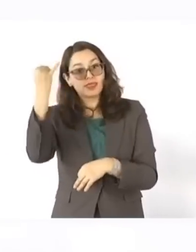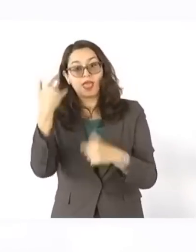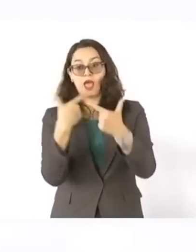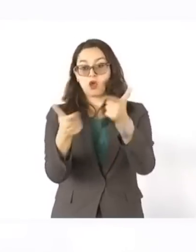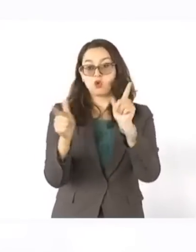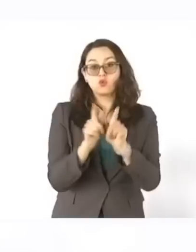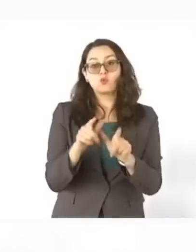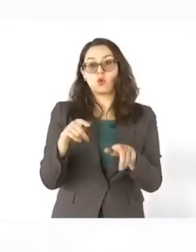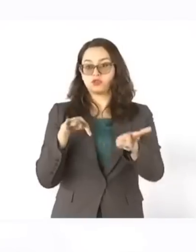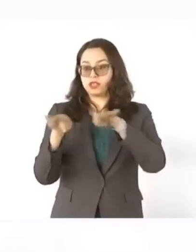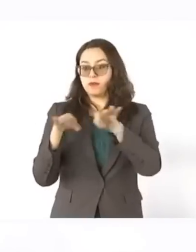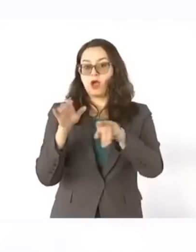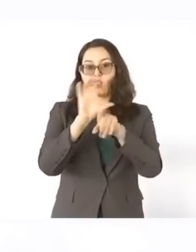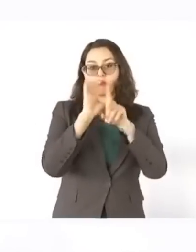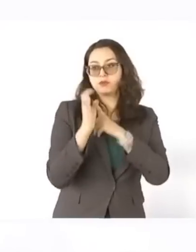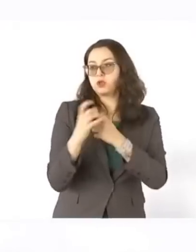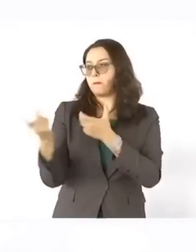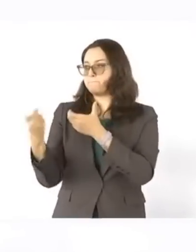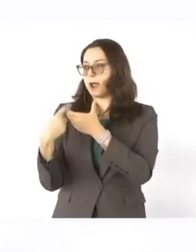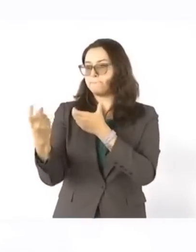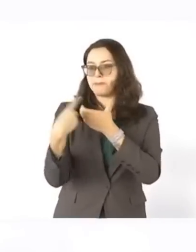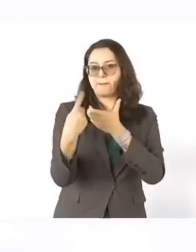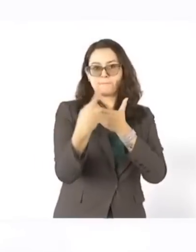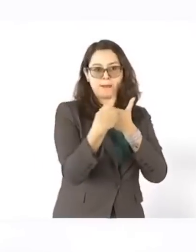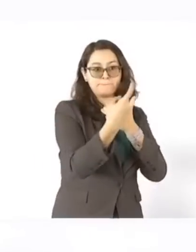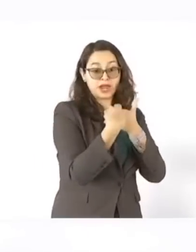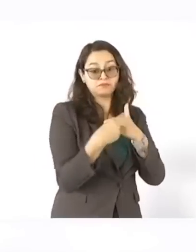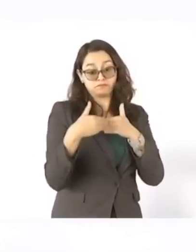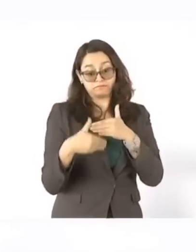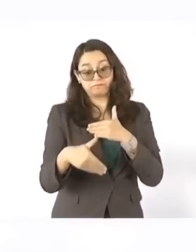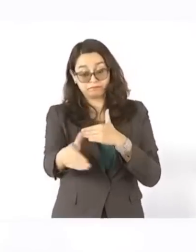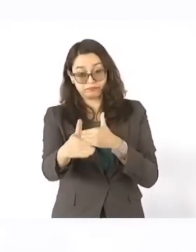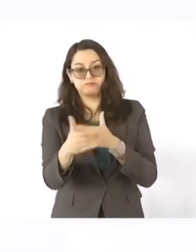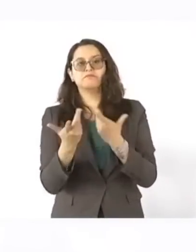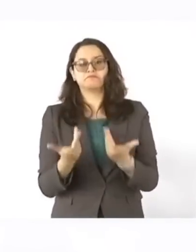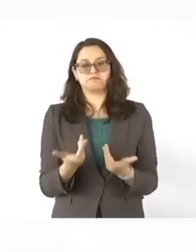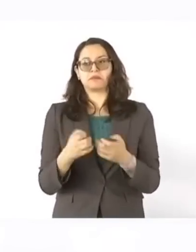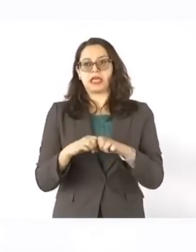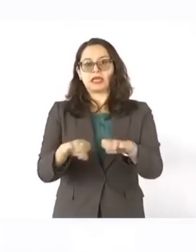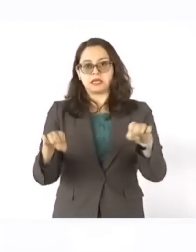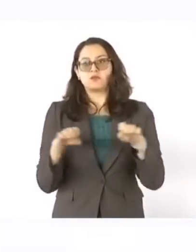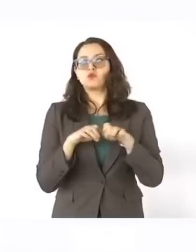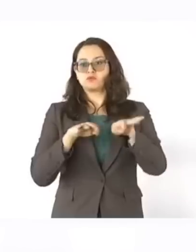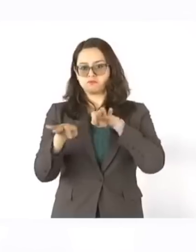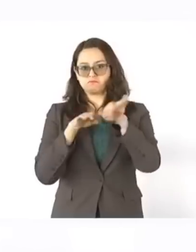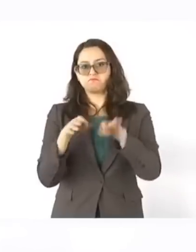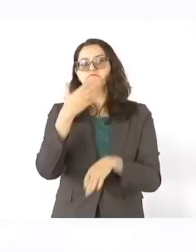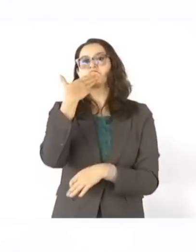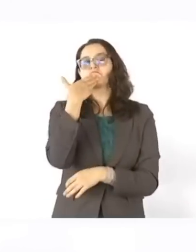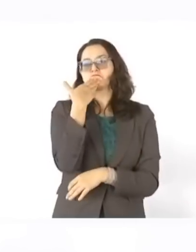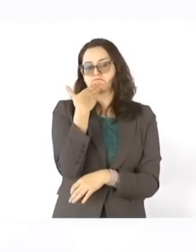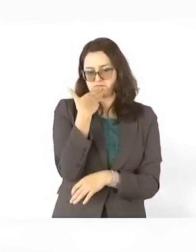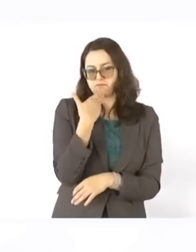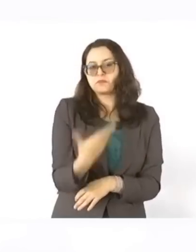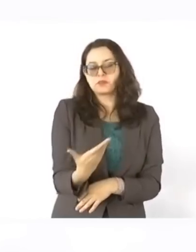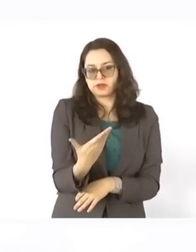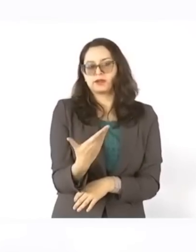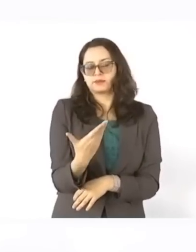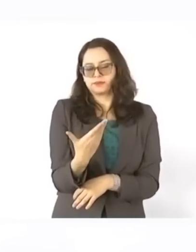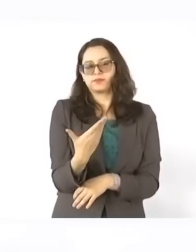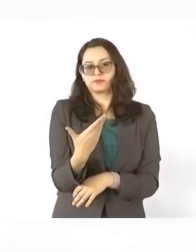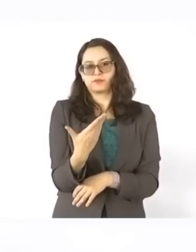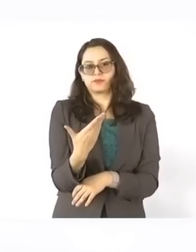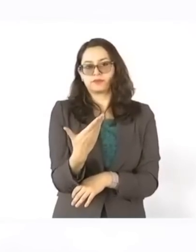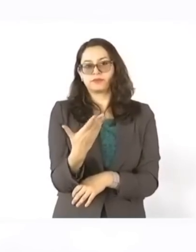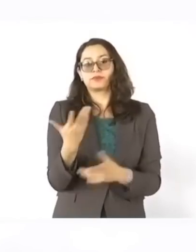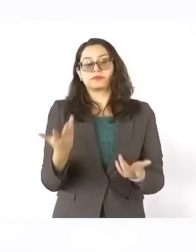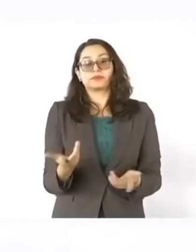y comisiones tenemos un muy buen equipo de trabajo como pueden ver eh altagracia Gómez